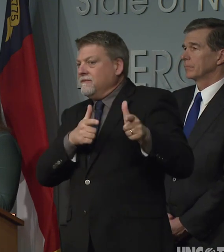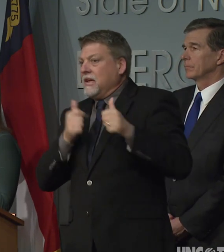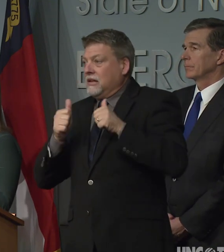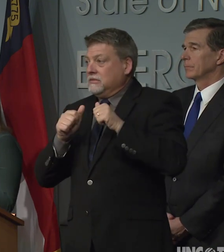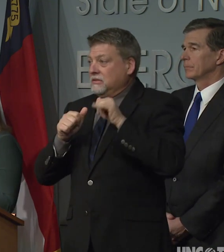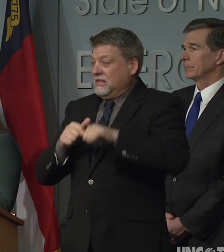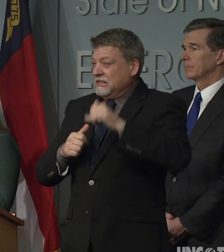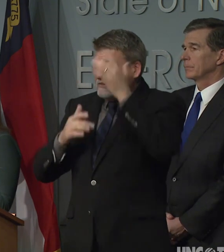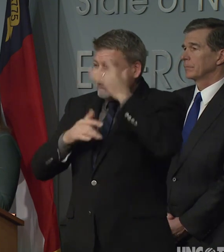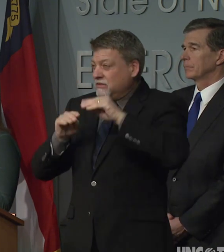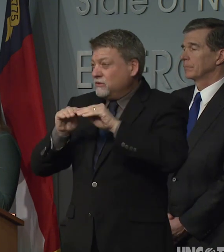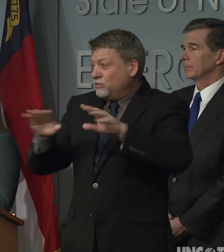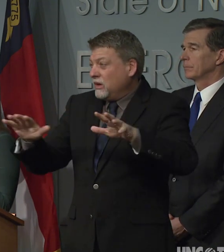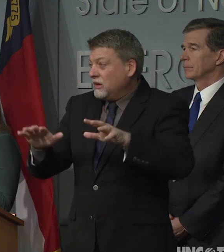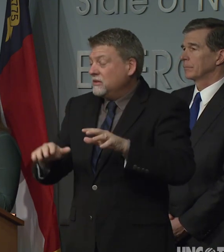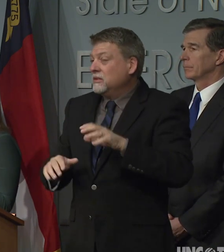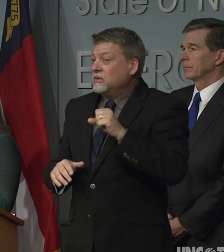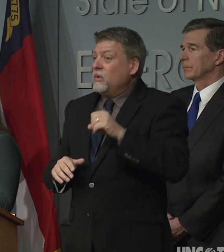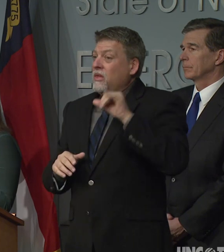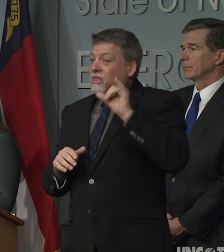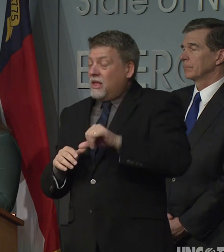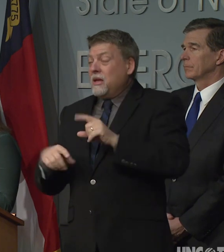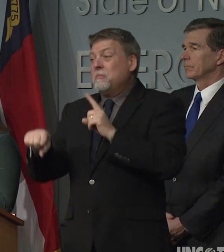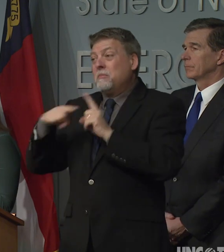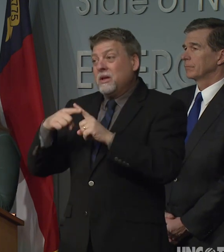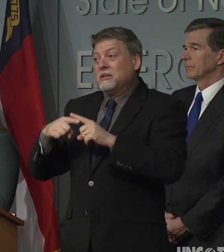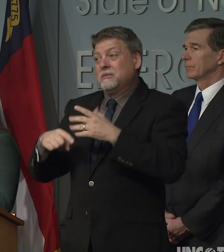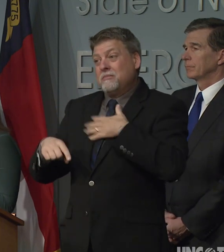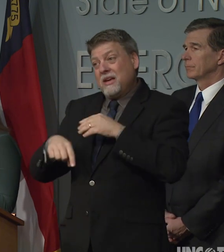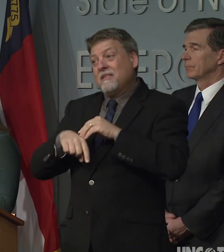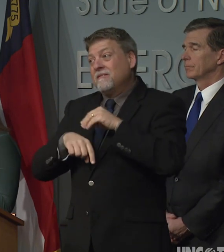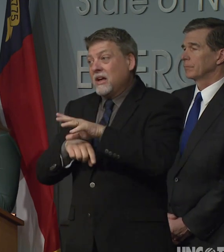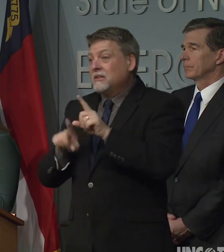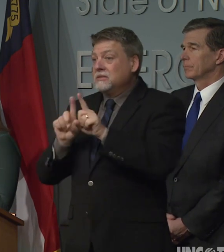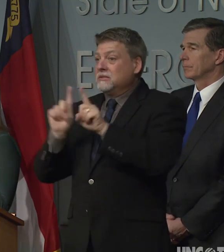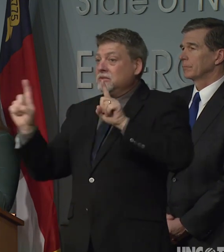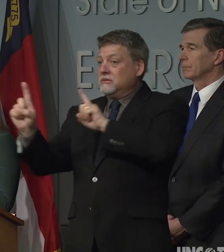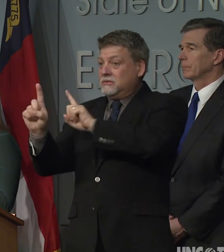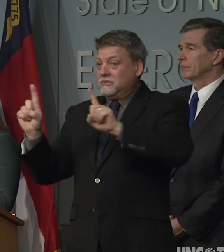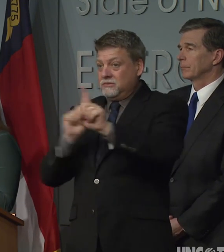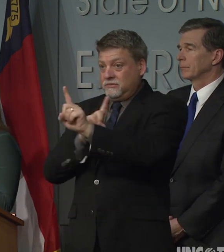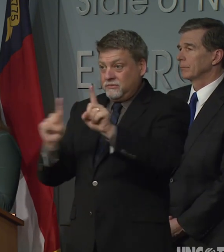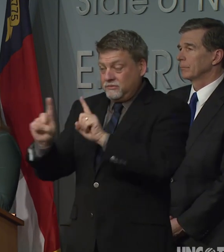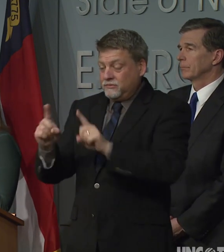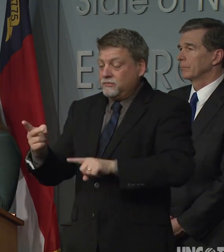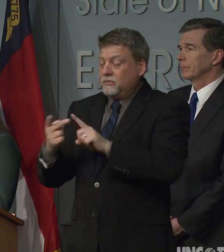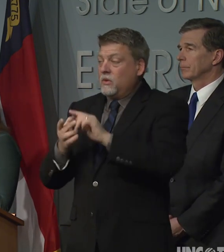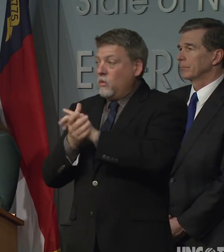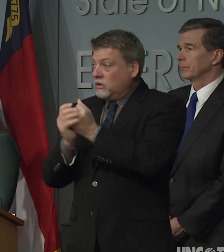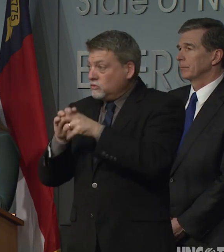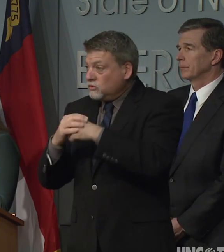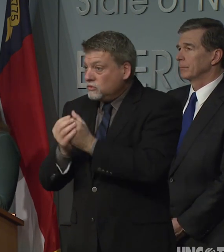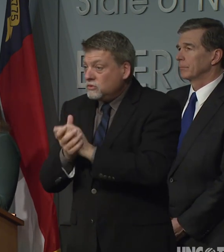va a propagar la escuela, yo creo que los pasos a de quA y adecuados junto con el distanciamiento social, lavarse